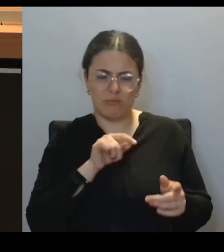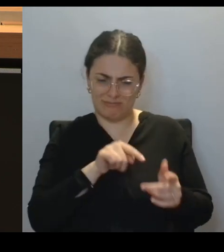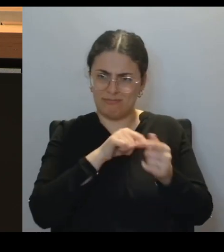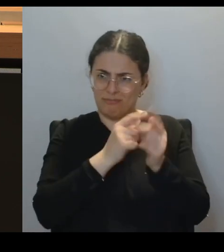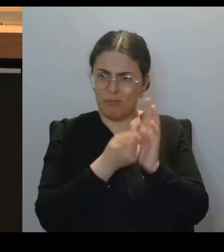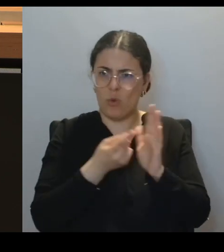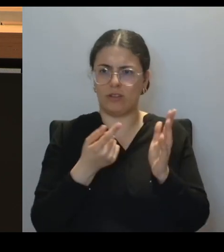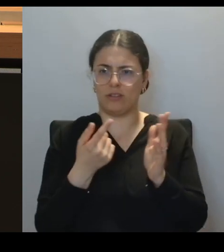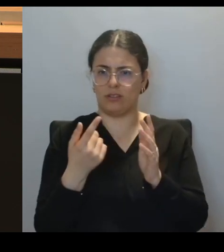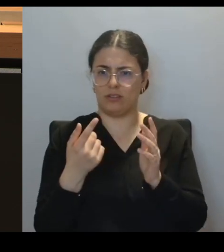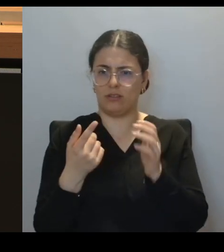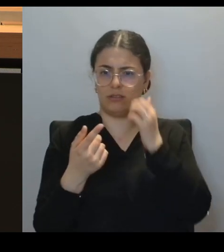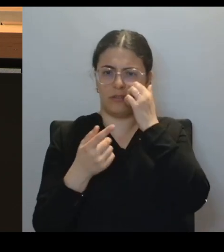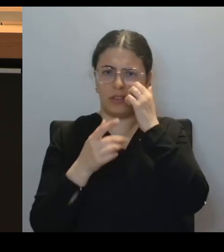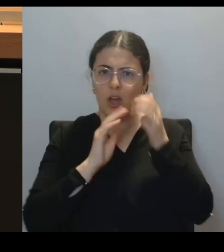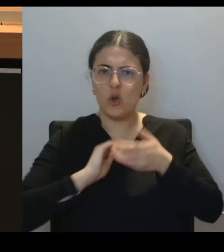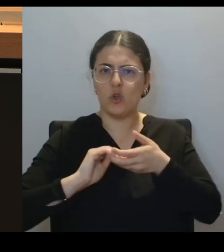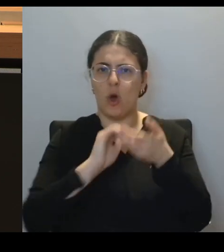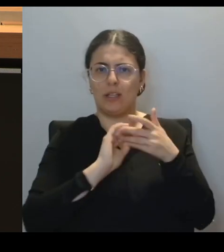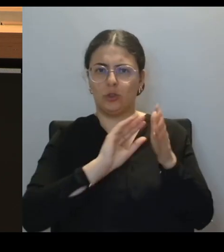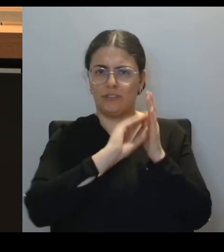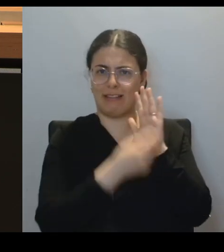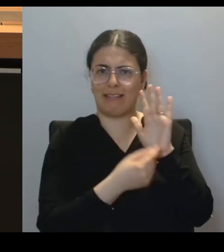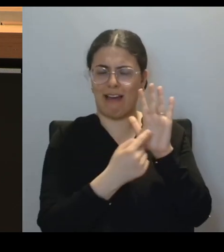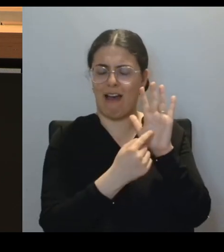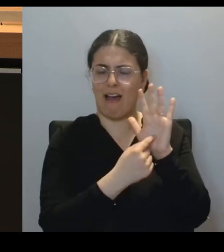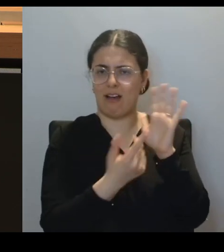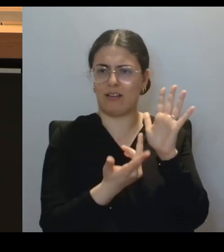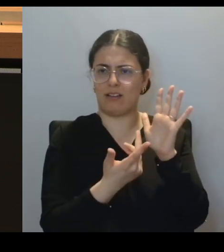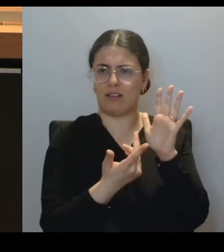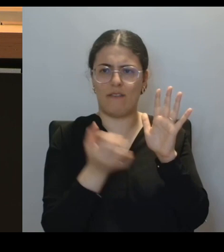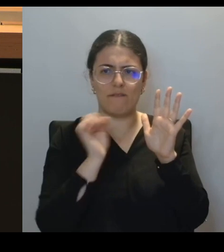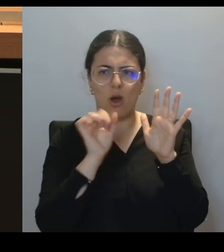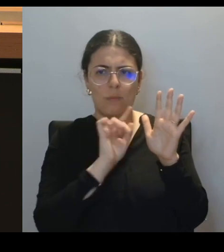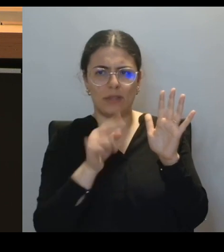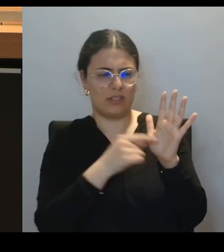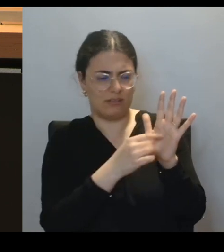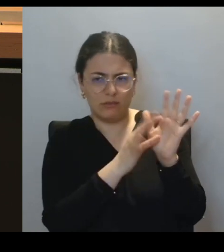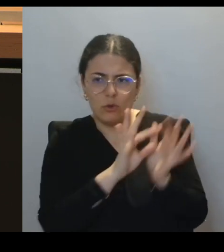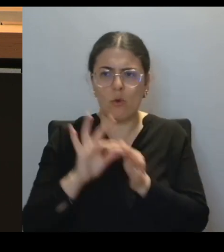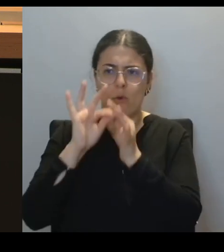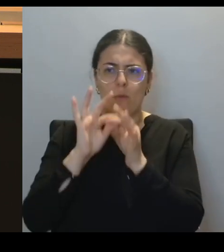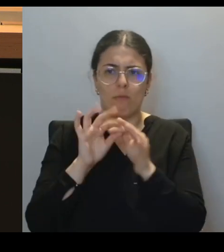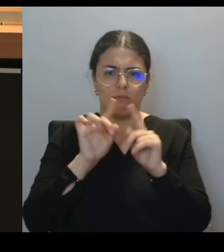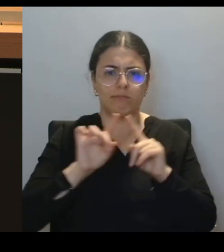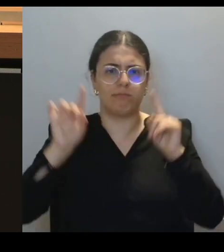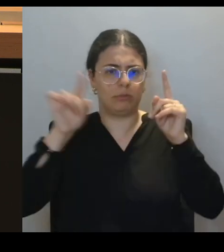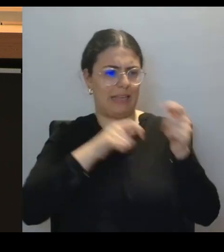in Ihren Koalitionsvertrag geschrieben haben? Anträge Wo bleiben die denn? Stattdessen wollen Sie einen Bericht,